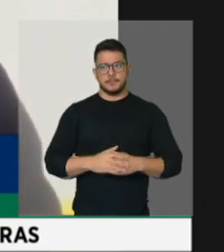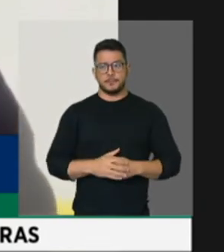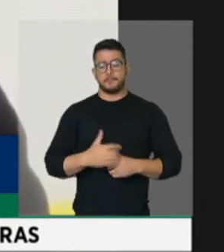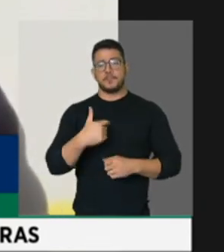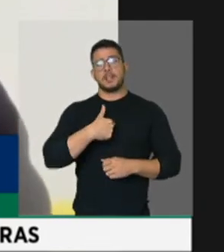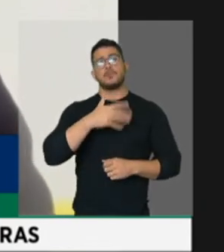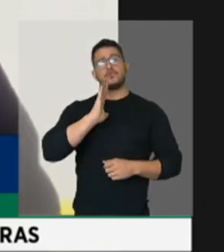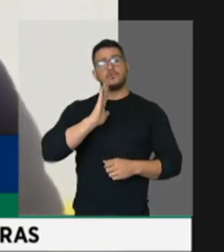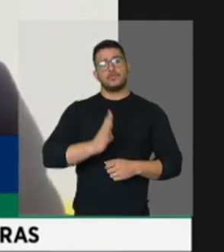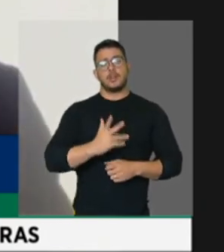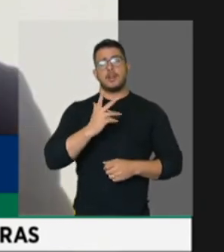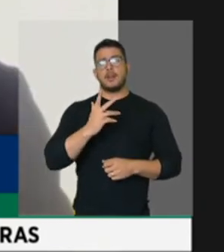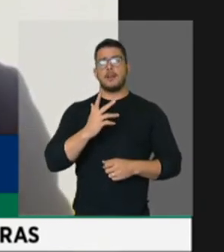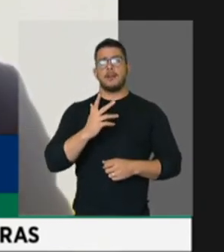PORTANTO... SENHOR PRESIDENTE... HOJE, ESTAMOS